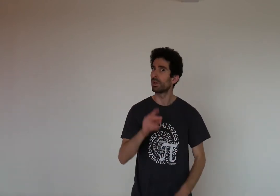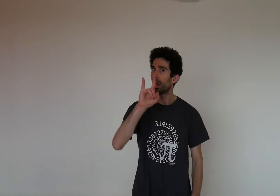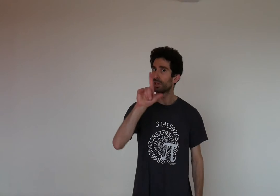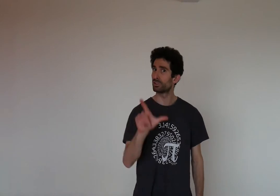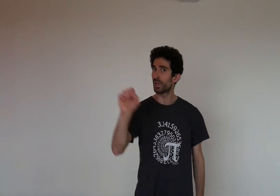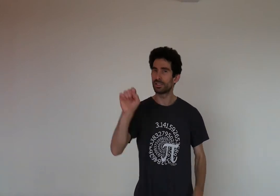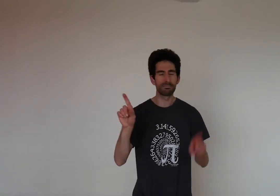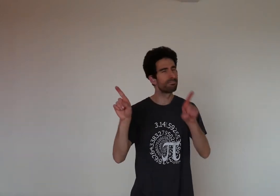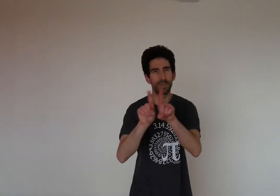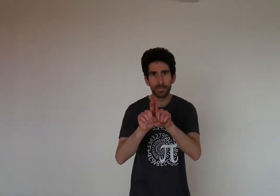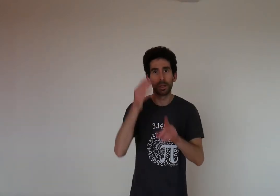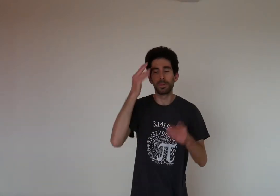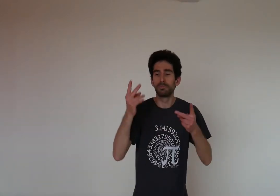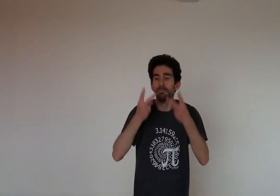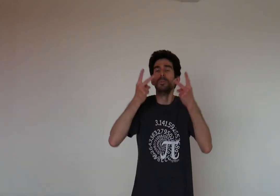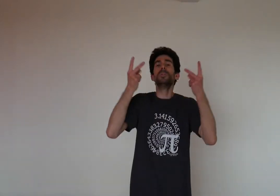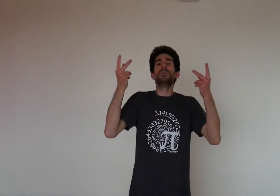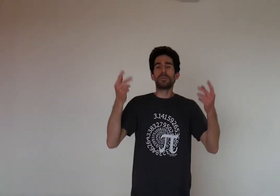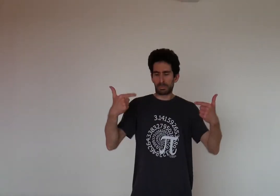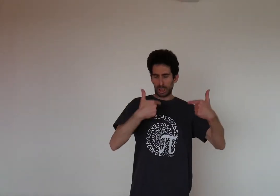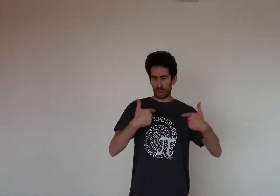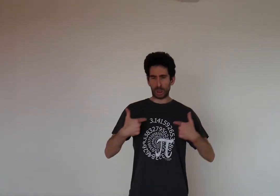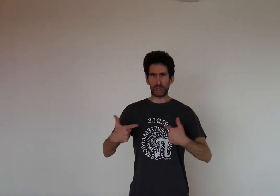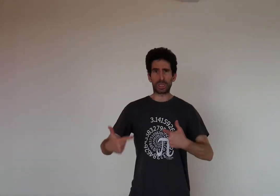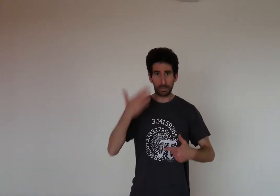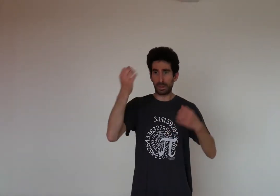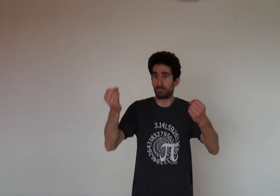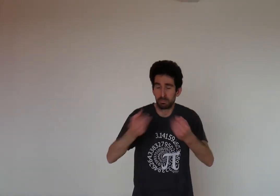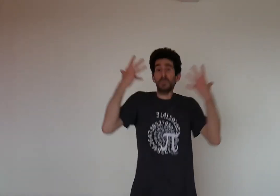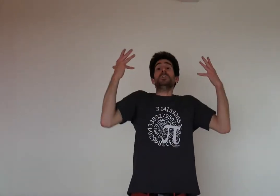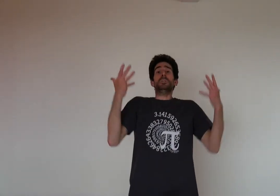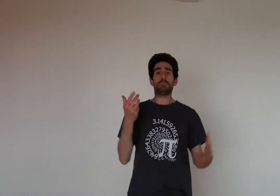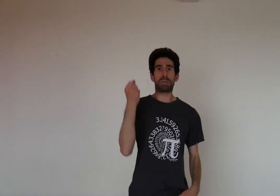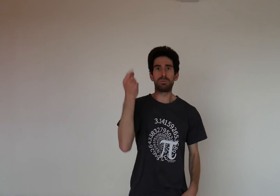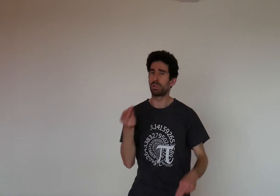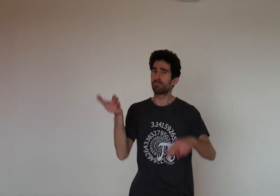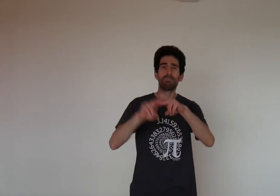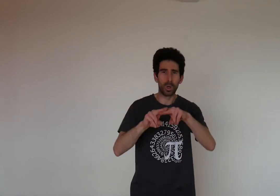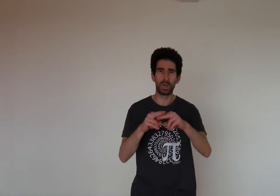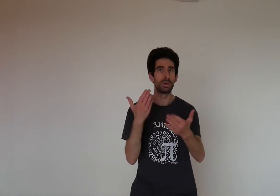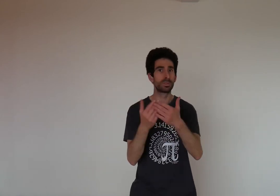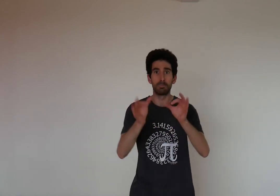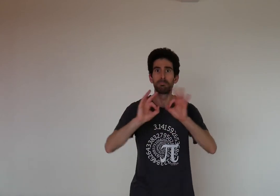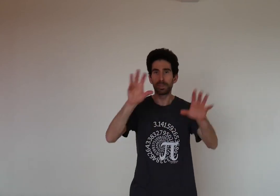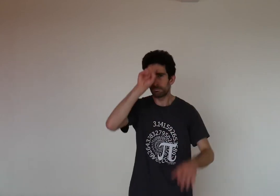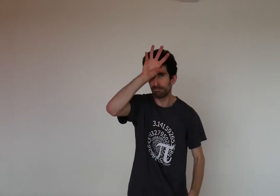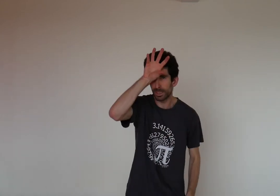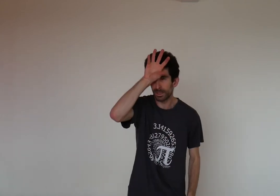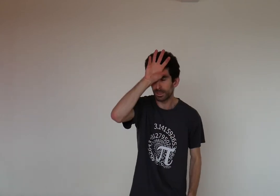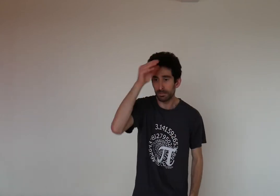comme le H2S. En respirer un peu et le corps est attaqué. En respirer beaucoup et la mort survient. C'est comme dans les mines.